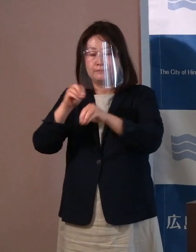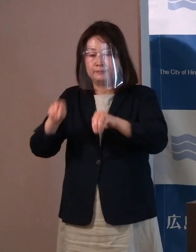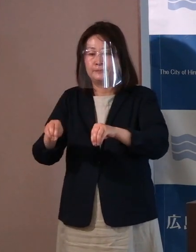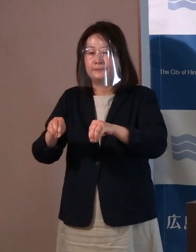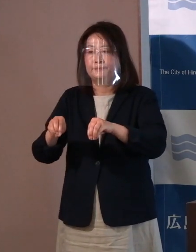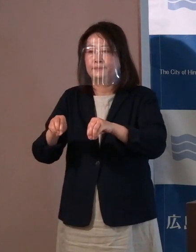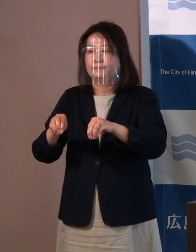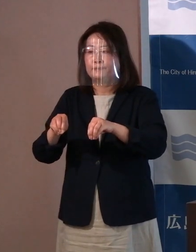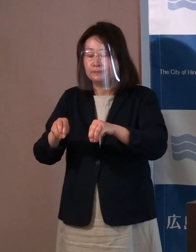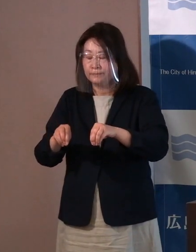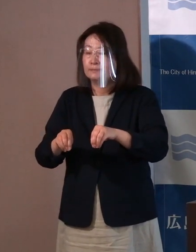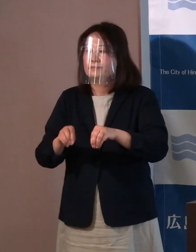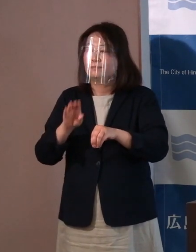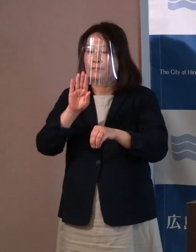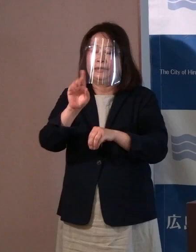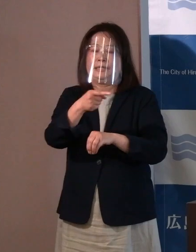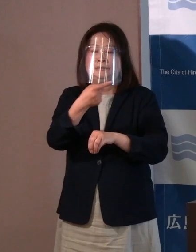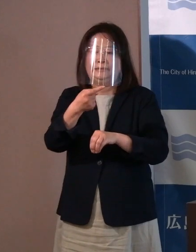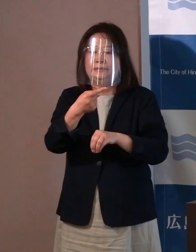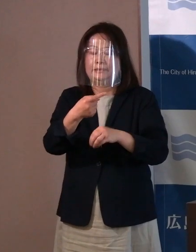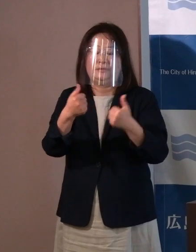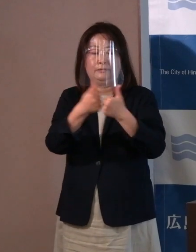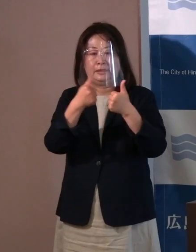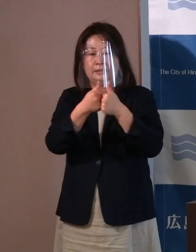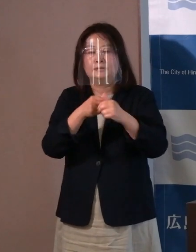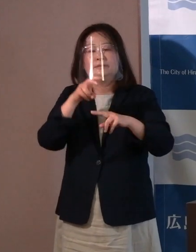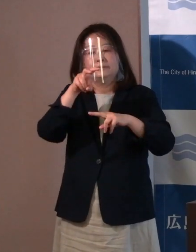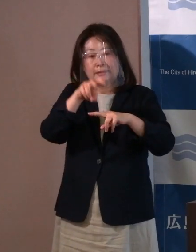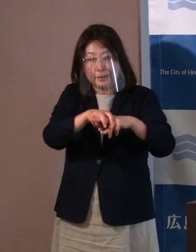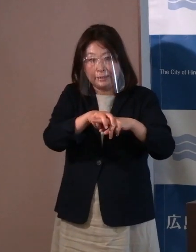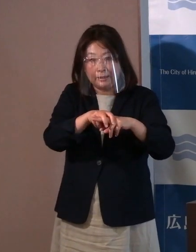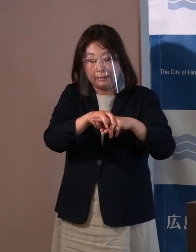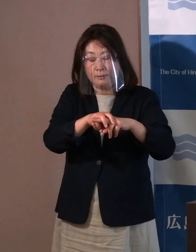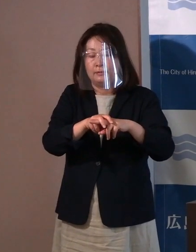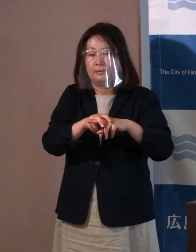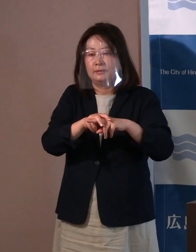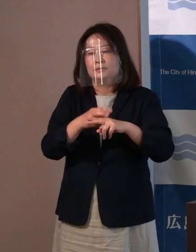第1回締約国会議に 参加してというふうにございますが､